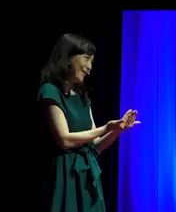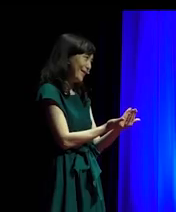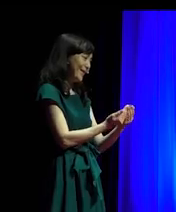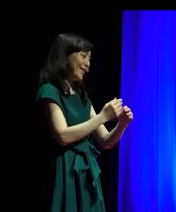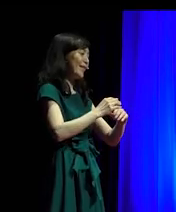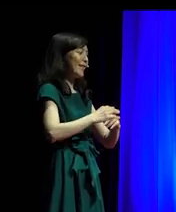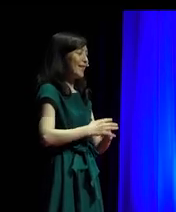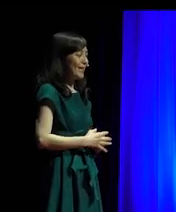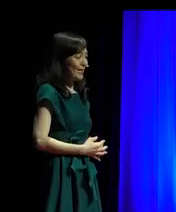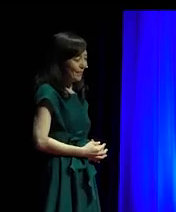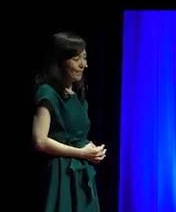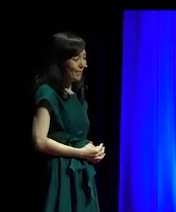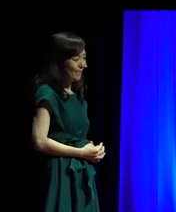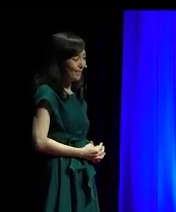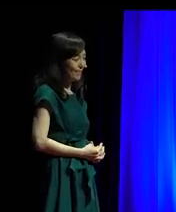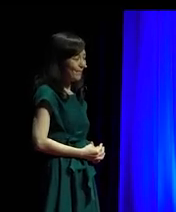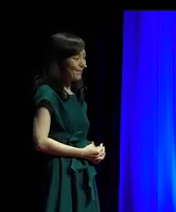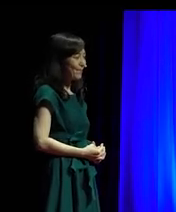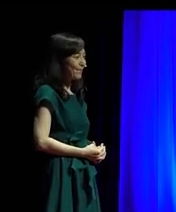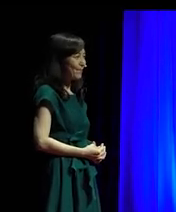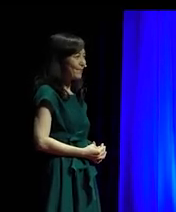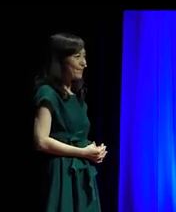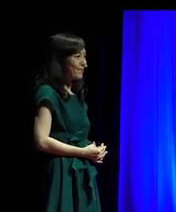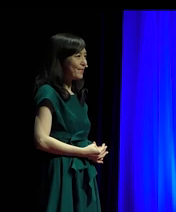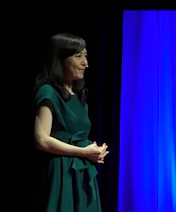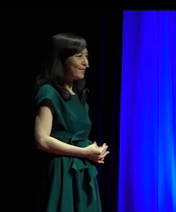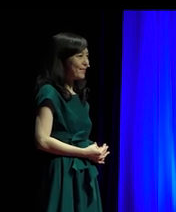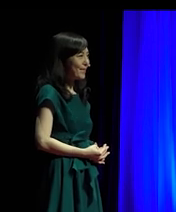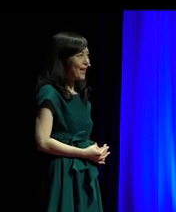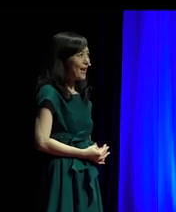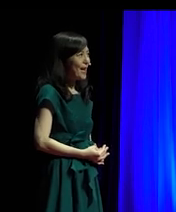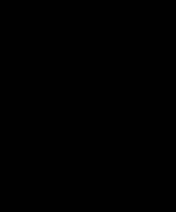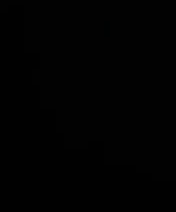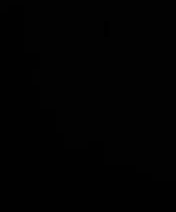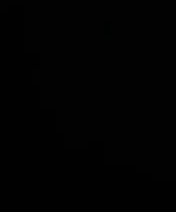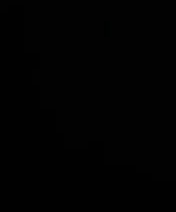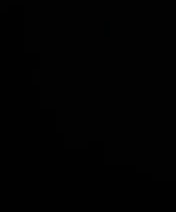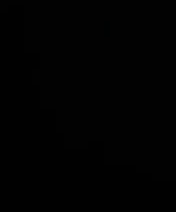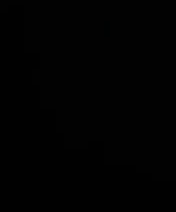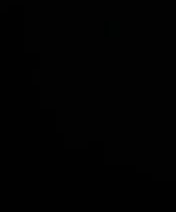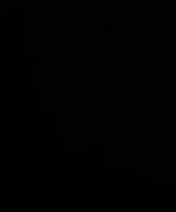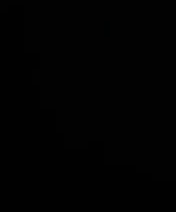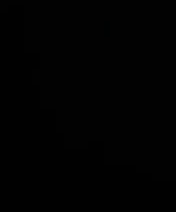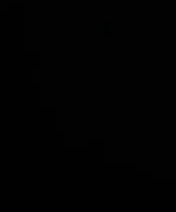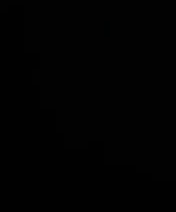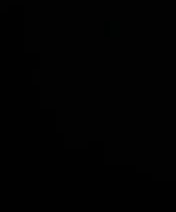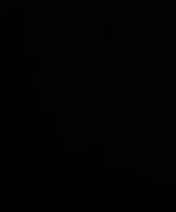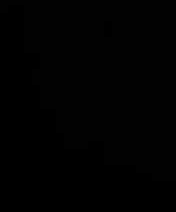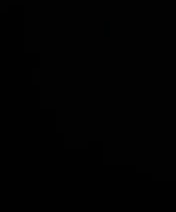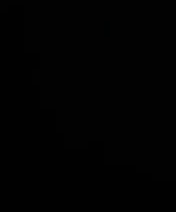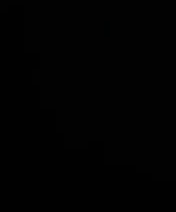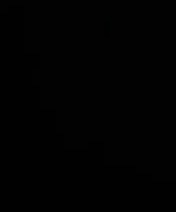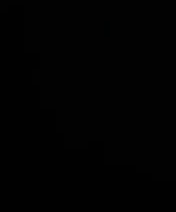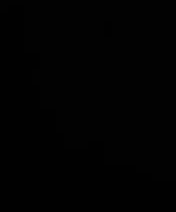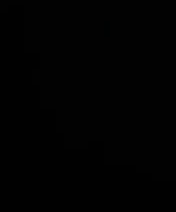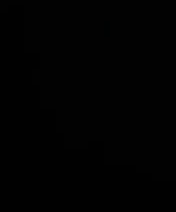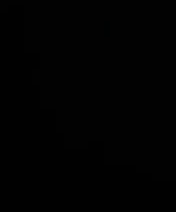[DIÁLOGO: Crear un vínculo fuerte de confianza lo es todo] Para mí perder la audición fue